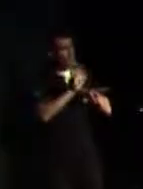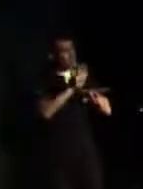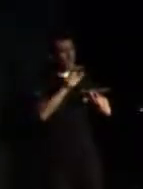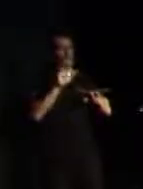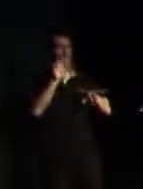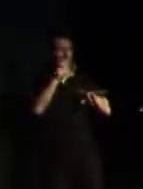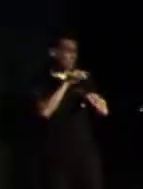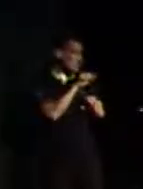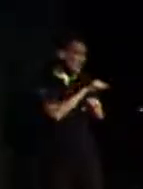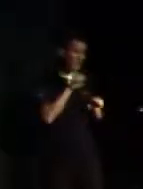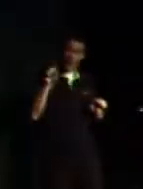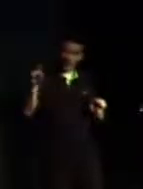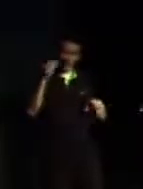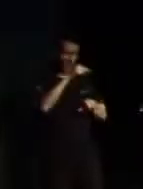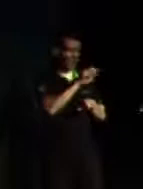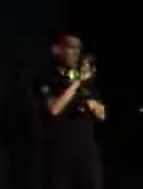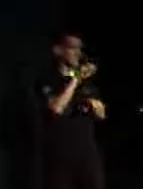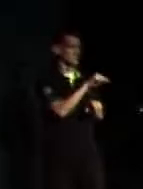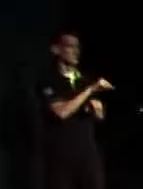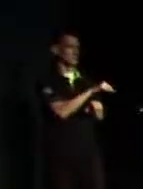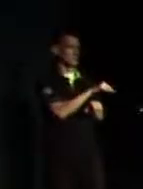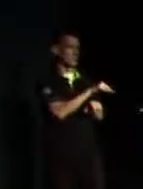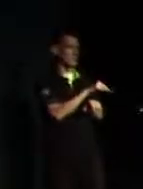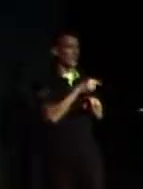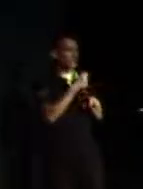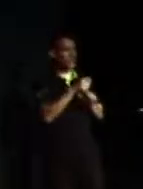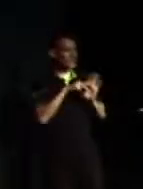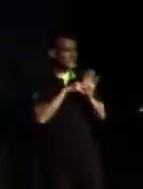Essa terceirização dos alojamentos é inadmissível,